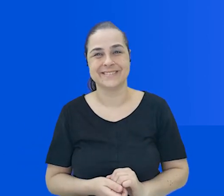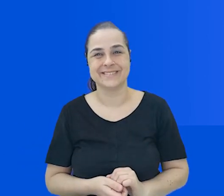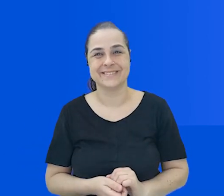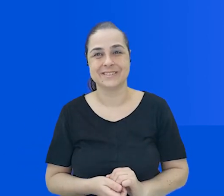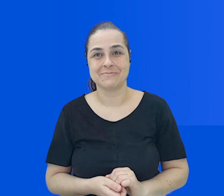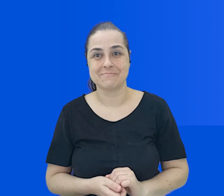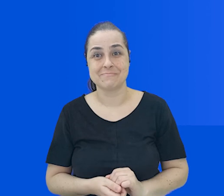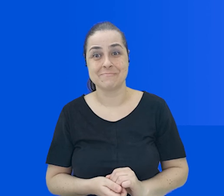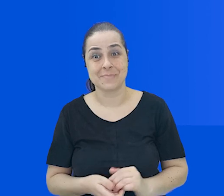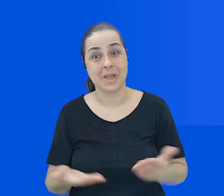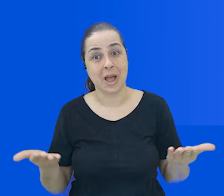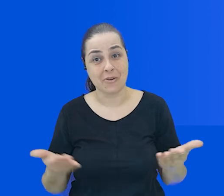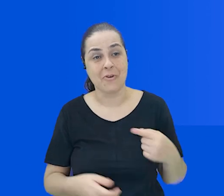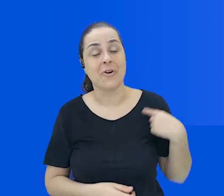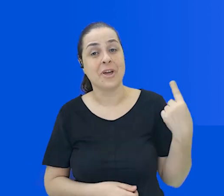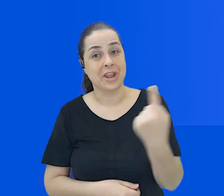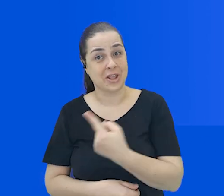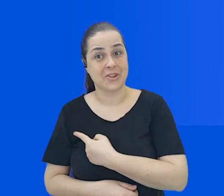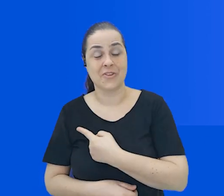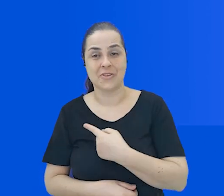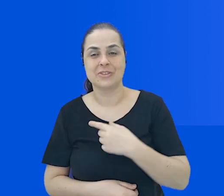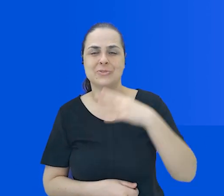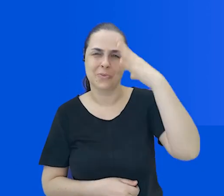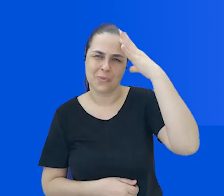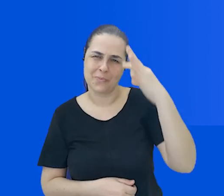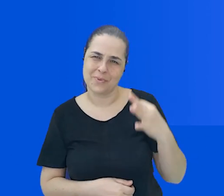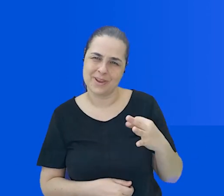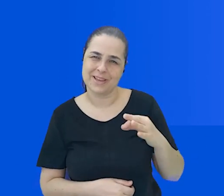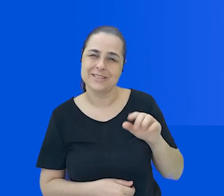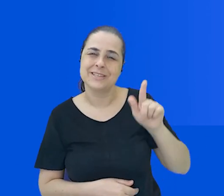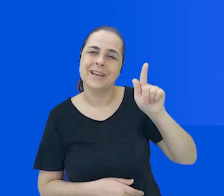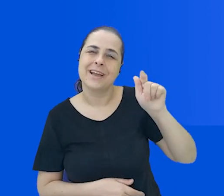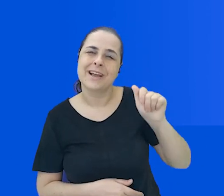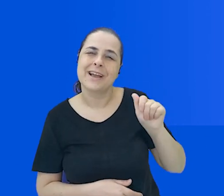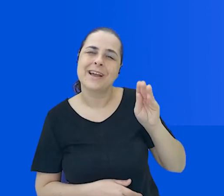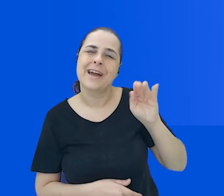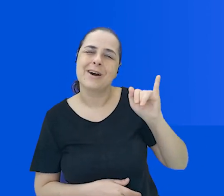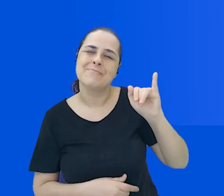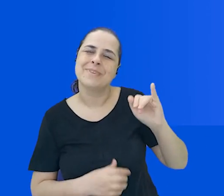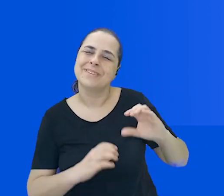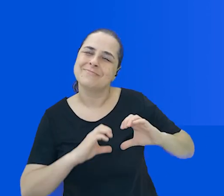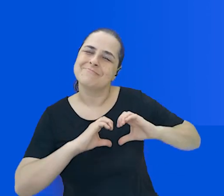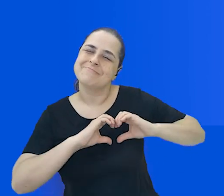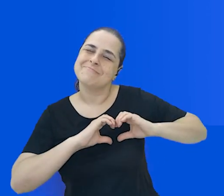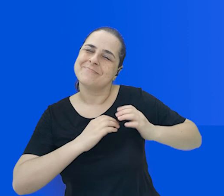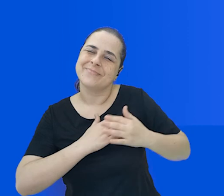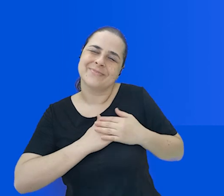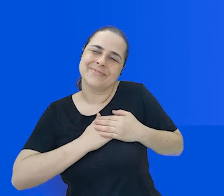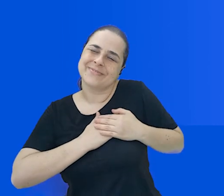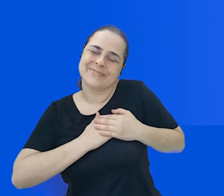Com isso, todo mundo entende porque a Gabi é a dona do nosso coração, tá vendo?